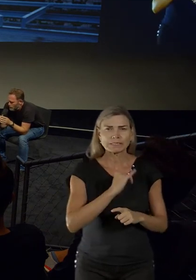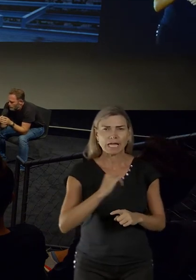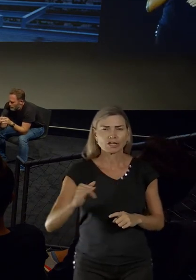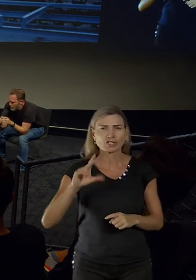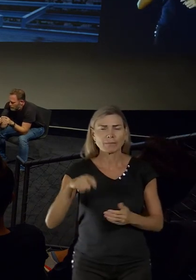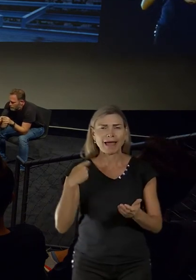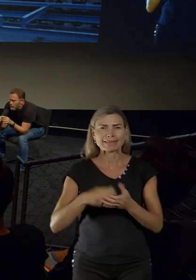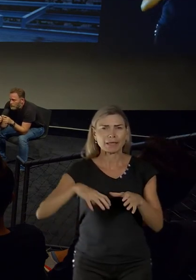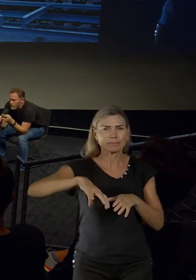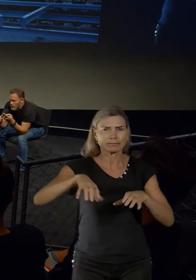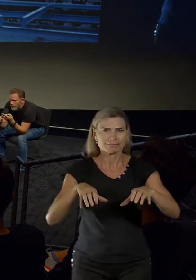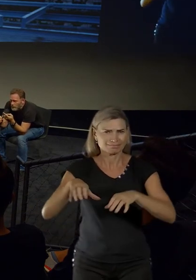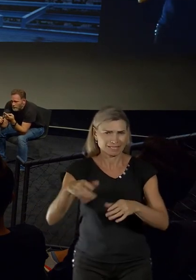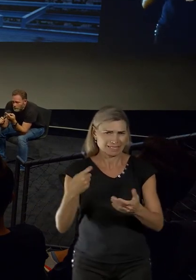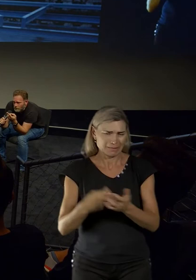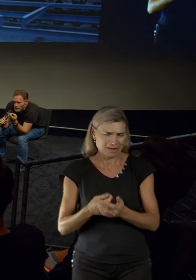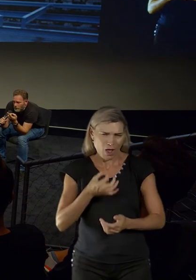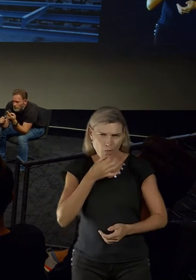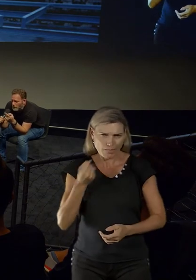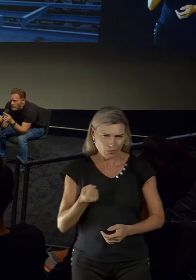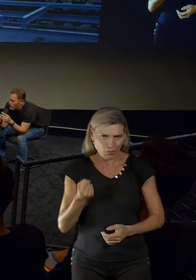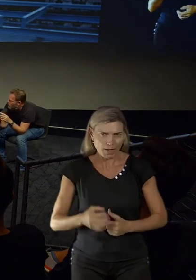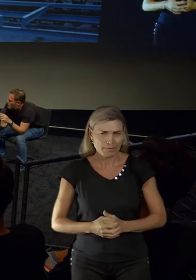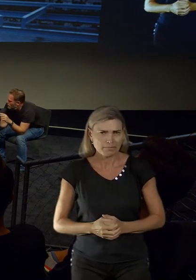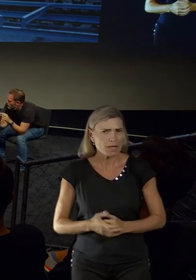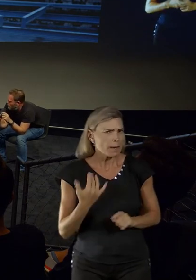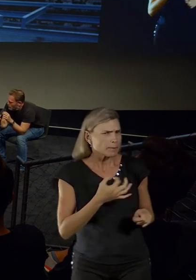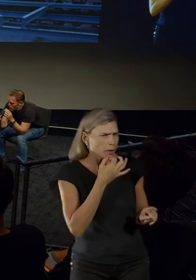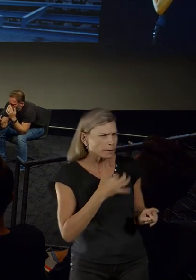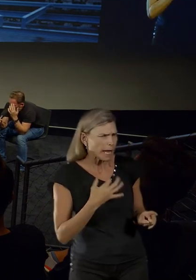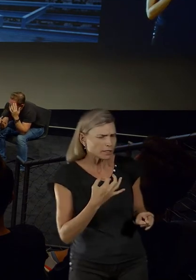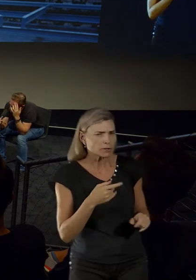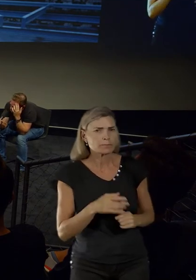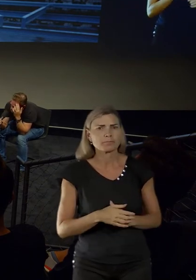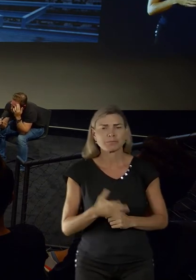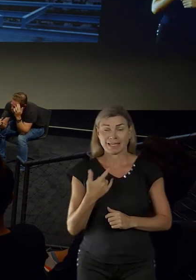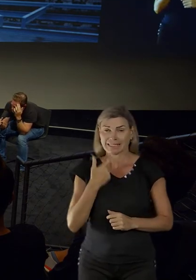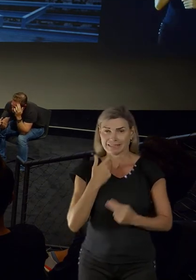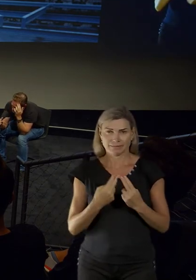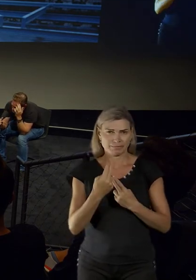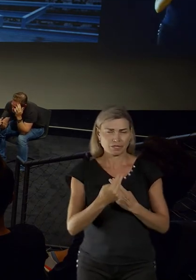Jo. Já nicméně ve vazbě na ten dotaz a na to tvoje vysvětlení...